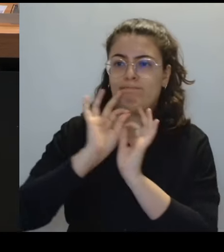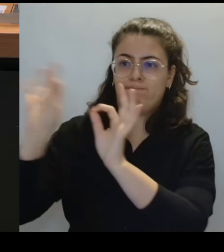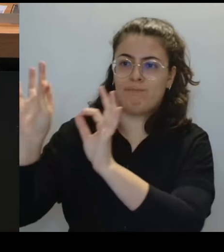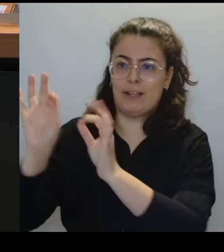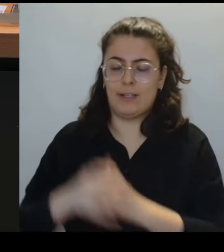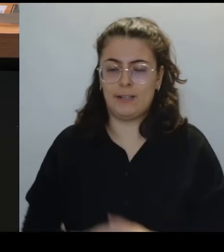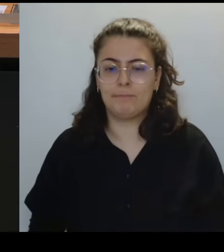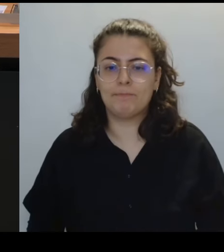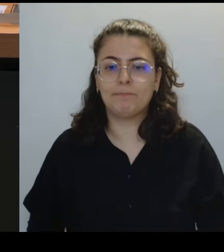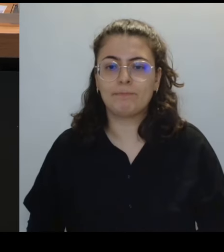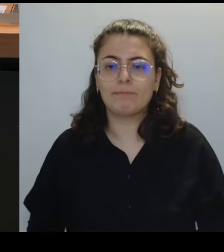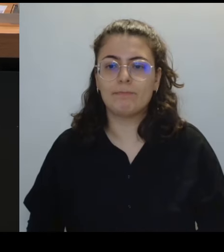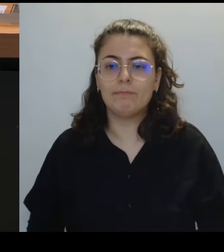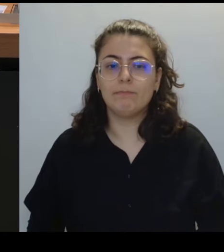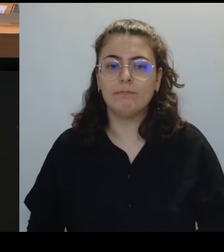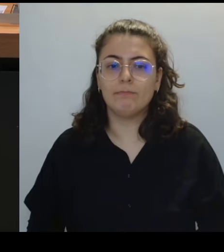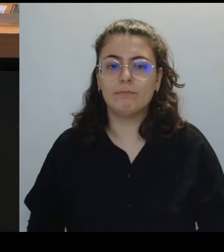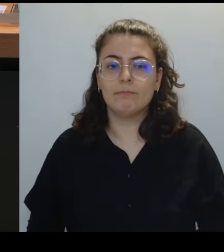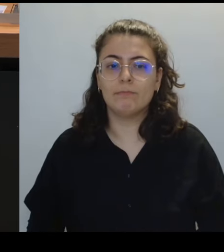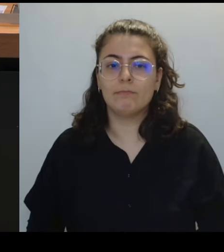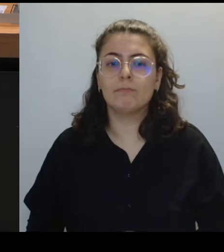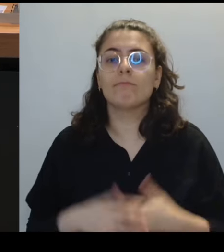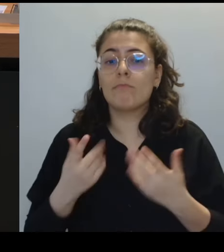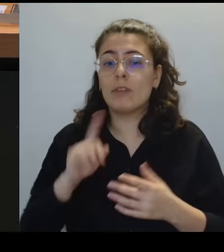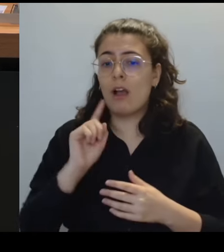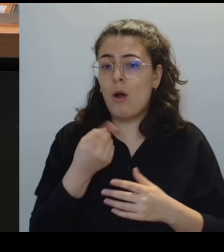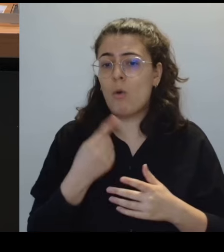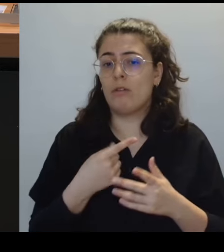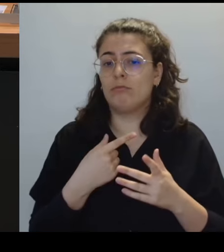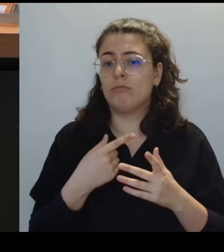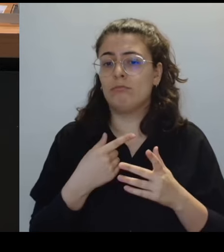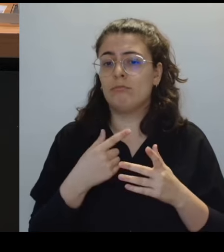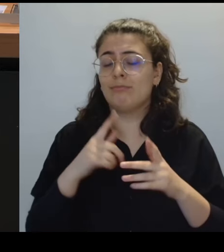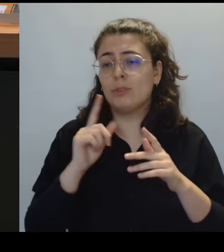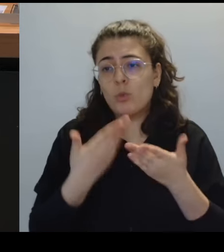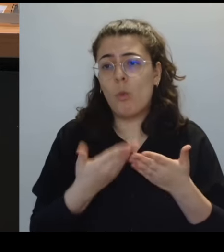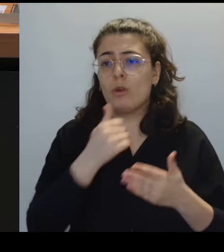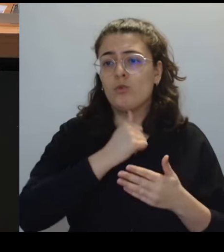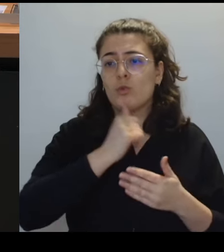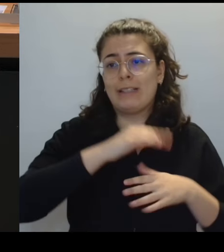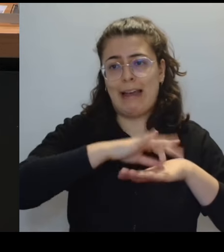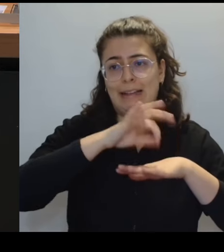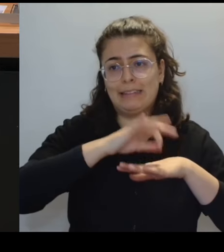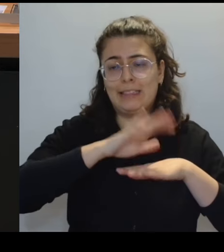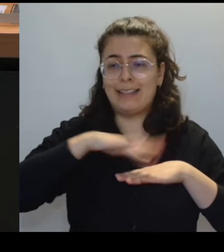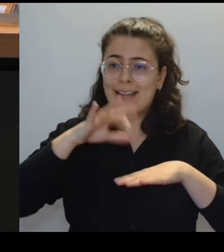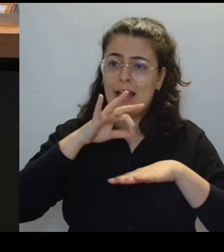und Jugendärztinnen entlastet. Das ist bitter nötig, denn wir wissen um die Versorgungslage in Berlin.